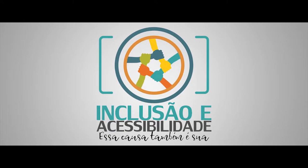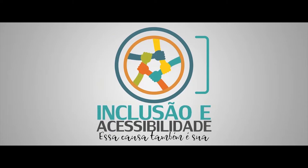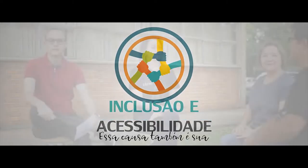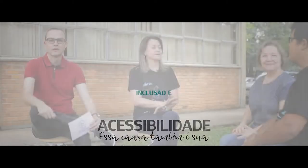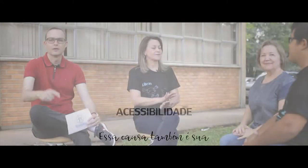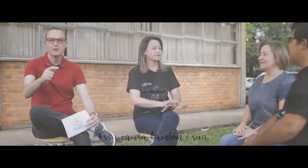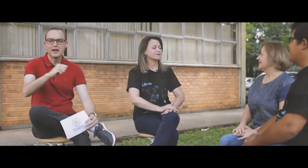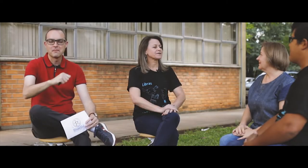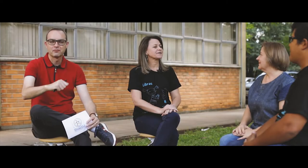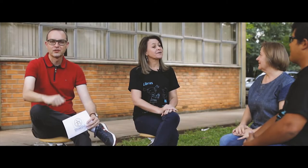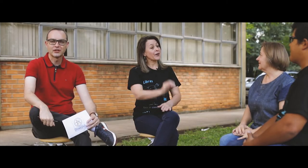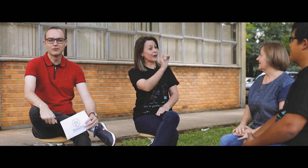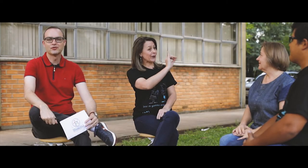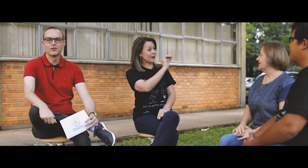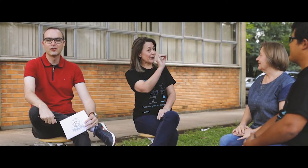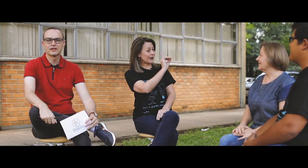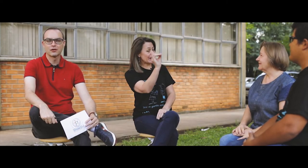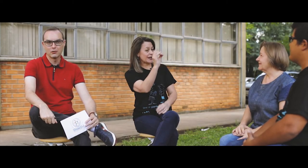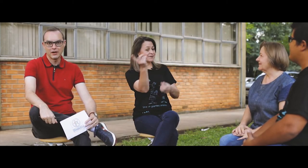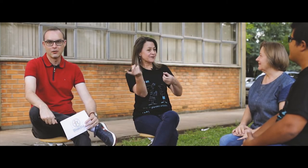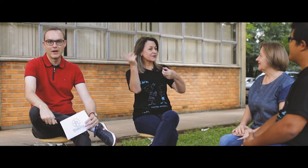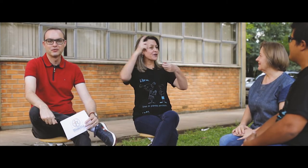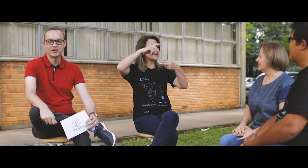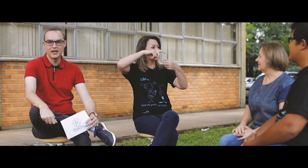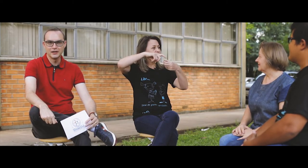Olá, estamos de volta com a Websérie